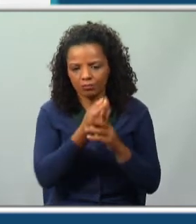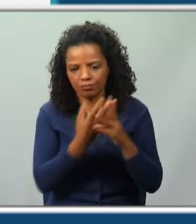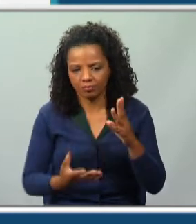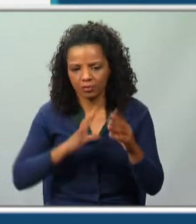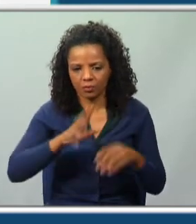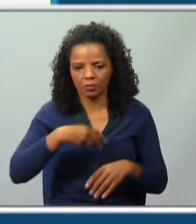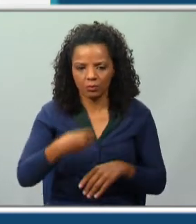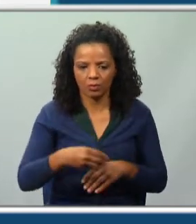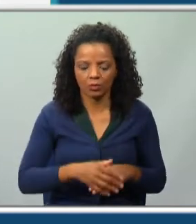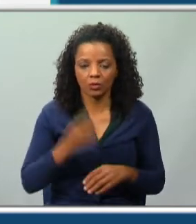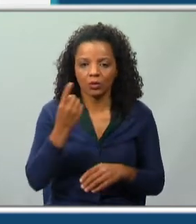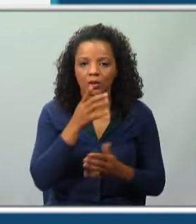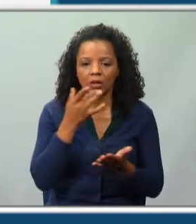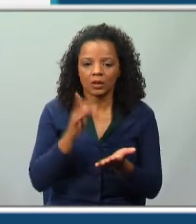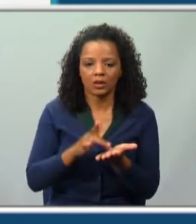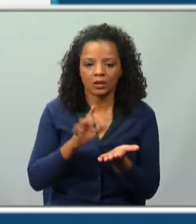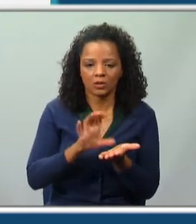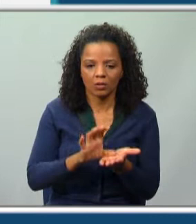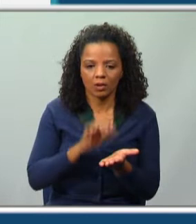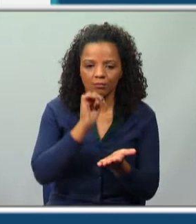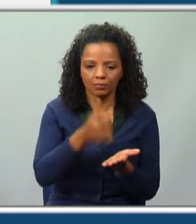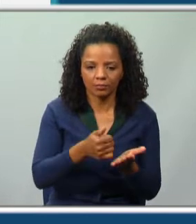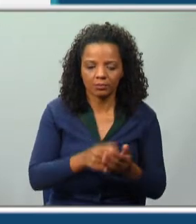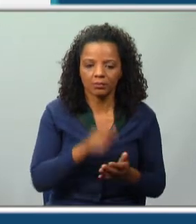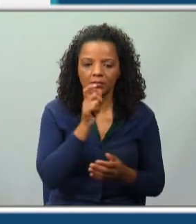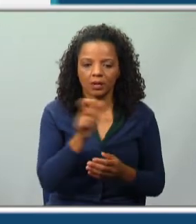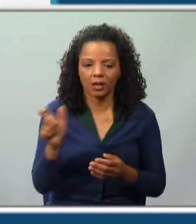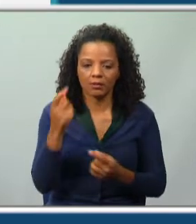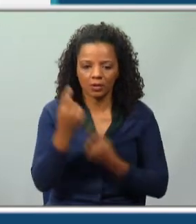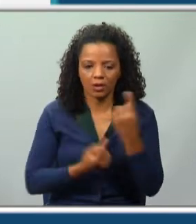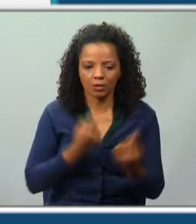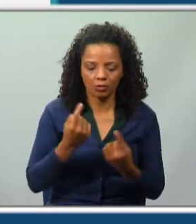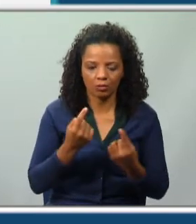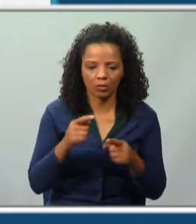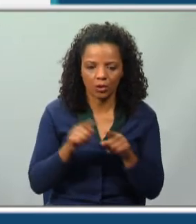neste mundo que eu sou a dicionário não ia chegar e certas palavras menos 在這個世界上我是字典不會到，某些話會少一些